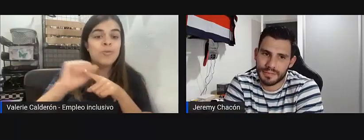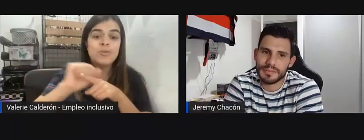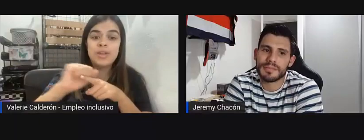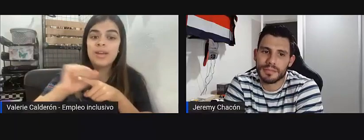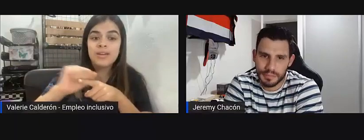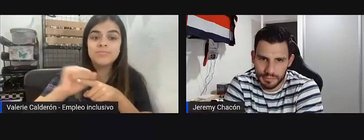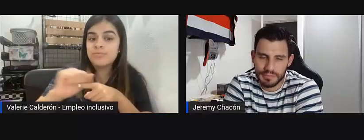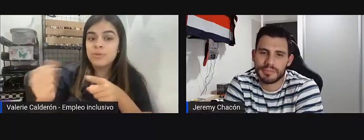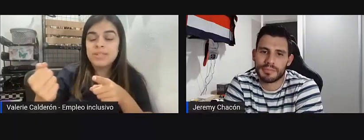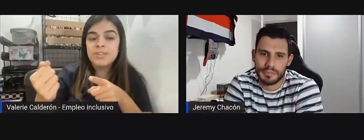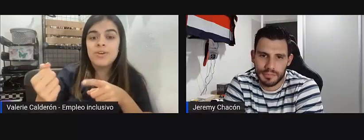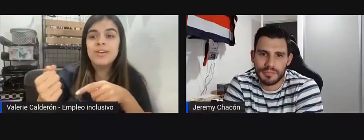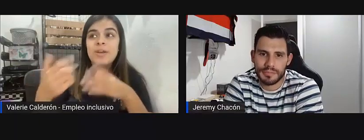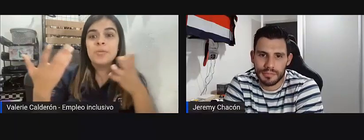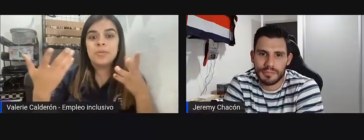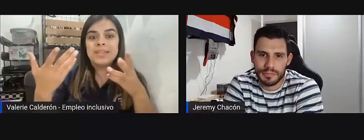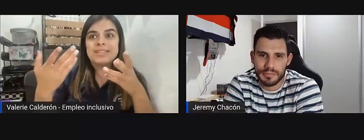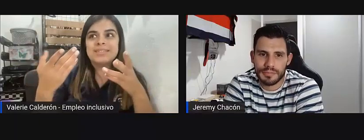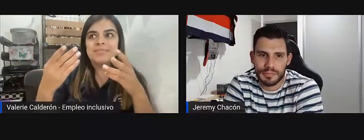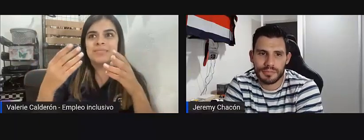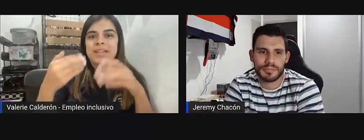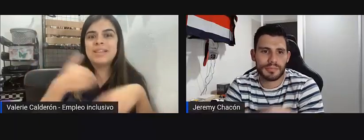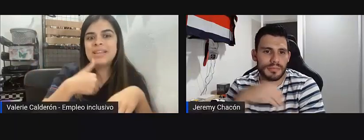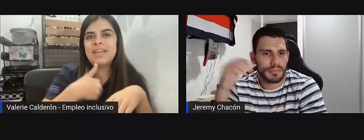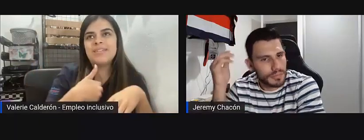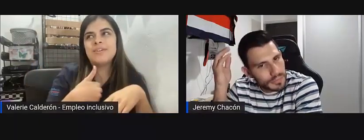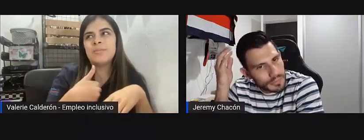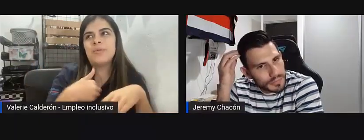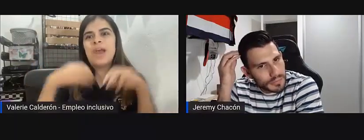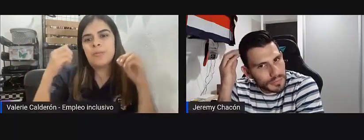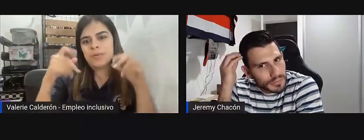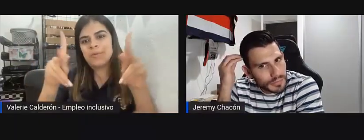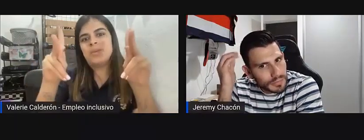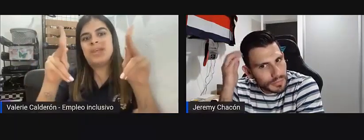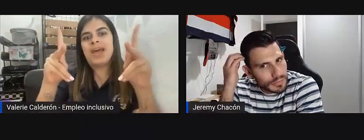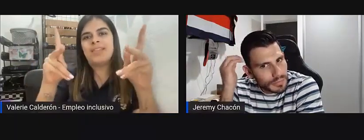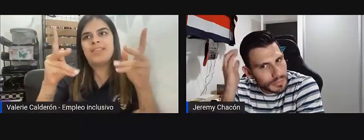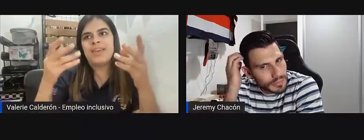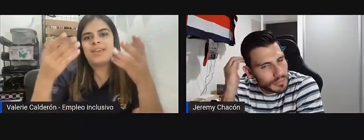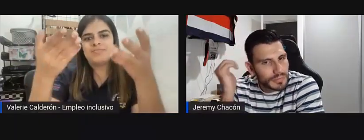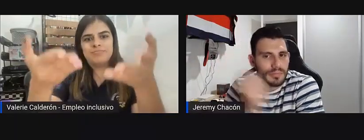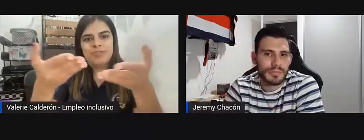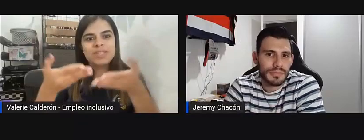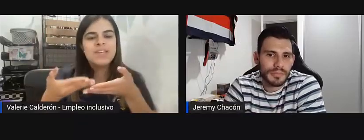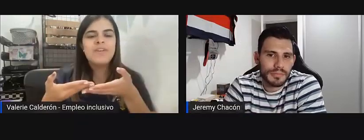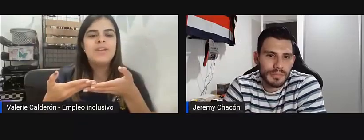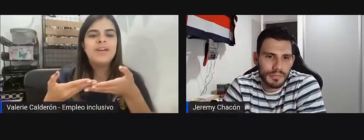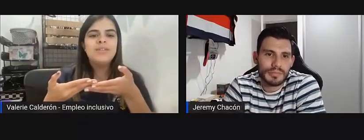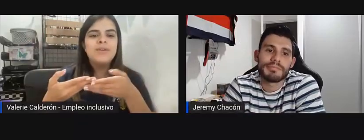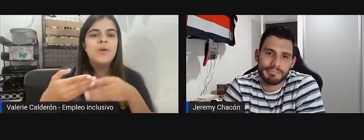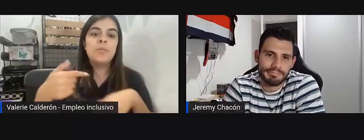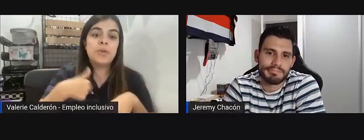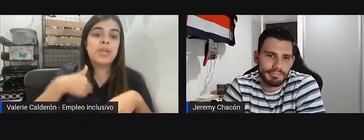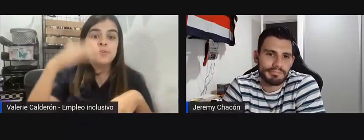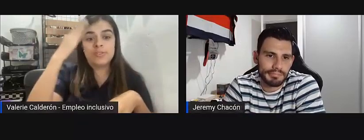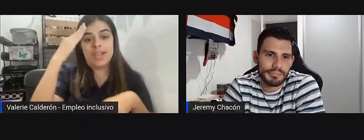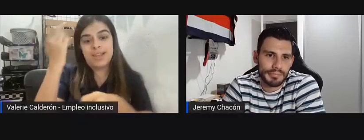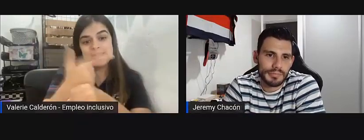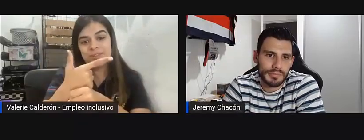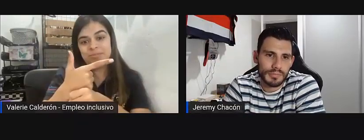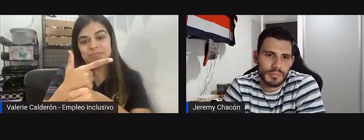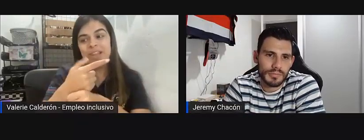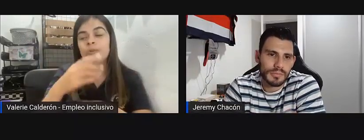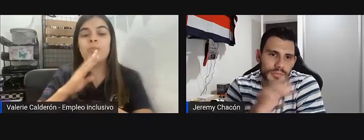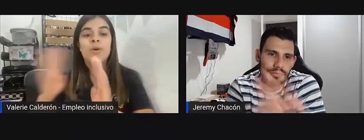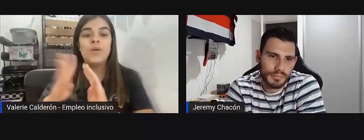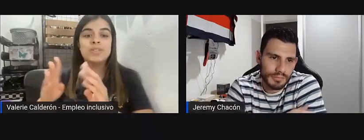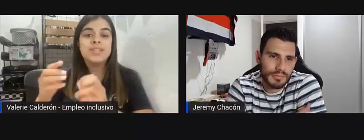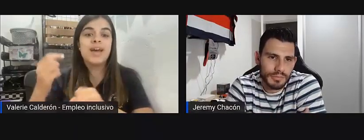una formación pues va a tener como la oportunidad de recibirla porque yo celesco y lo puedo estar